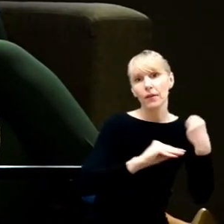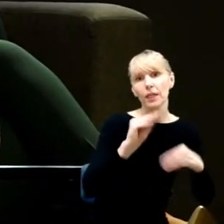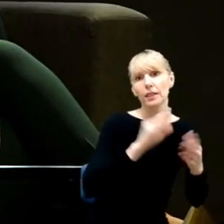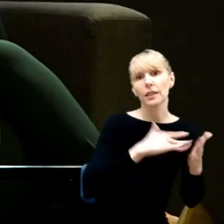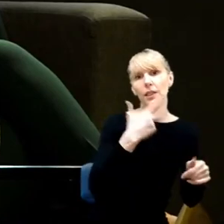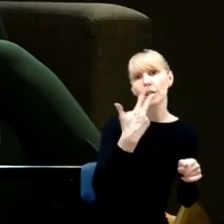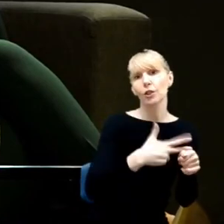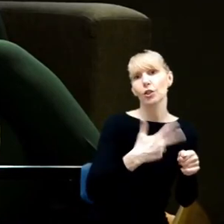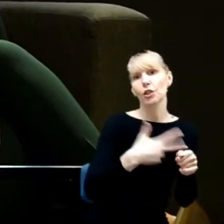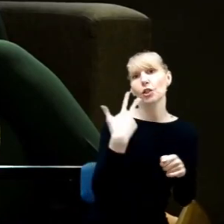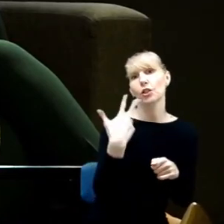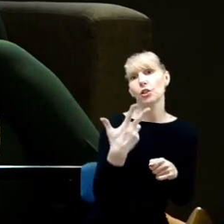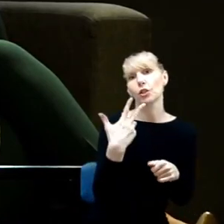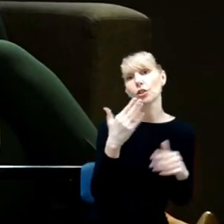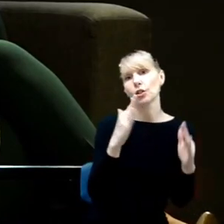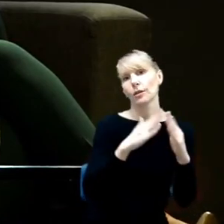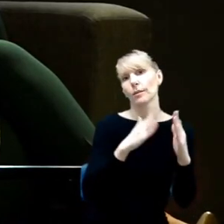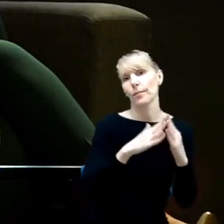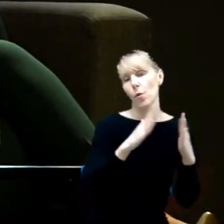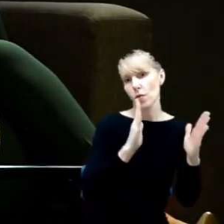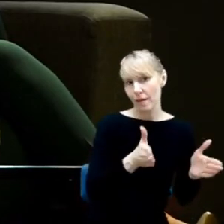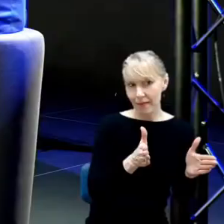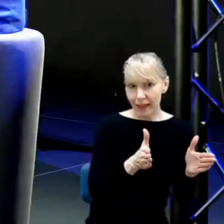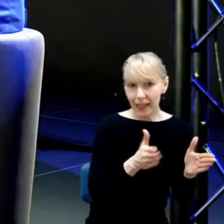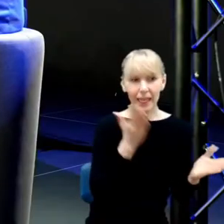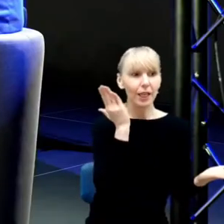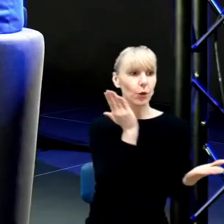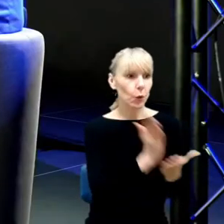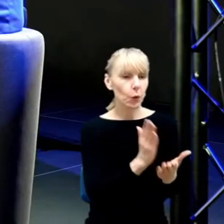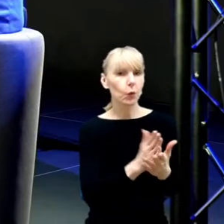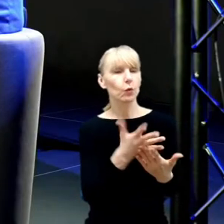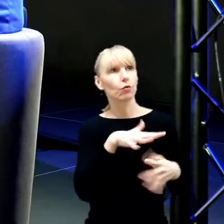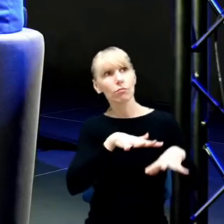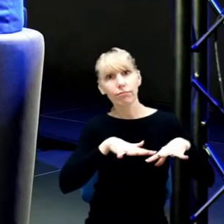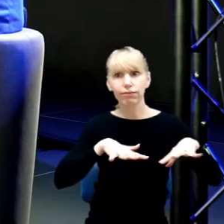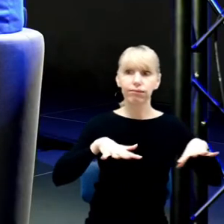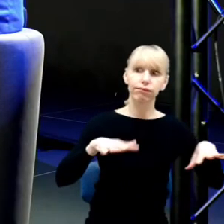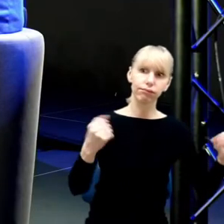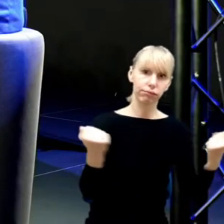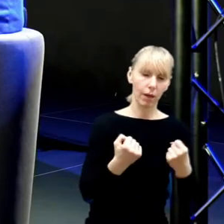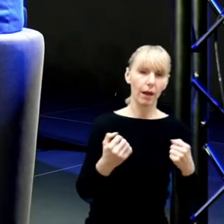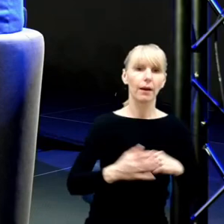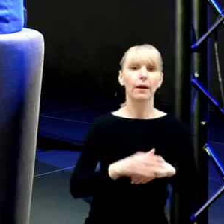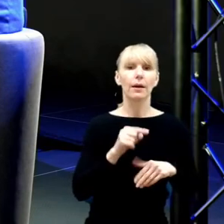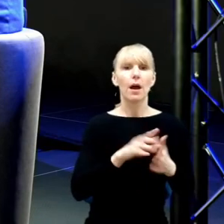i to inwestycja już na szerszą skalę. Tam ma być żłobko-przedszkole, szkoła,